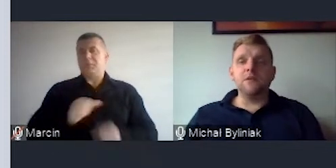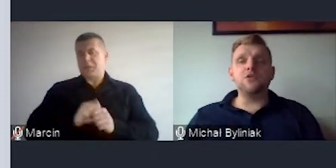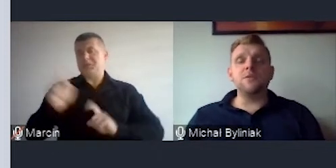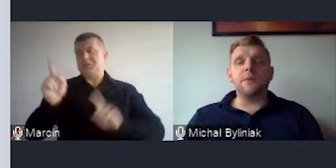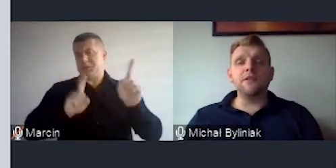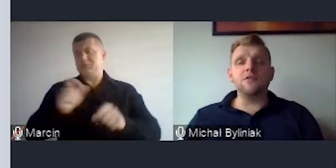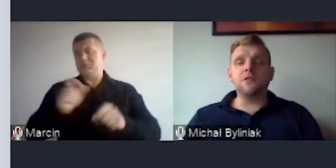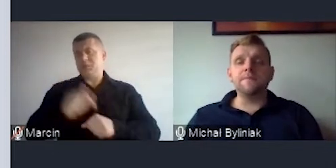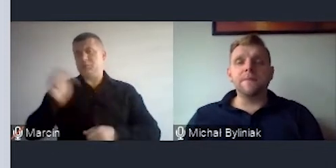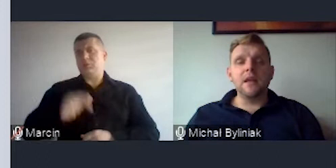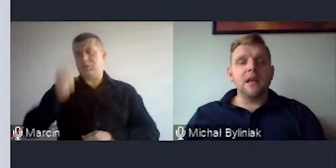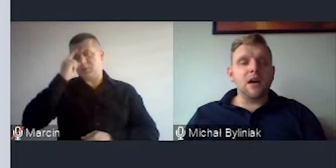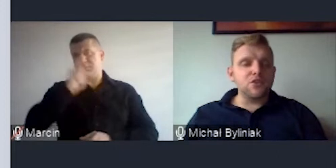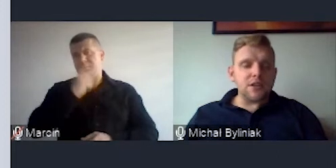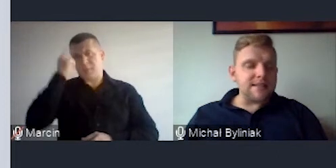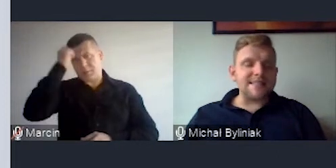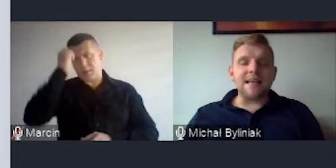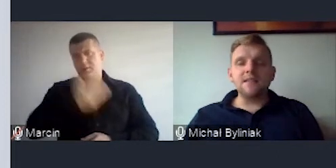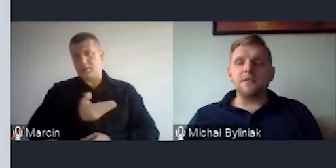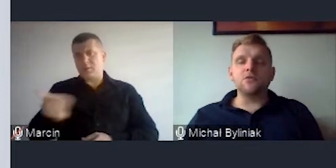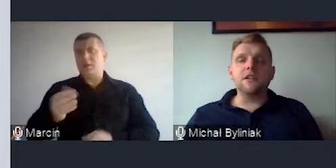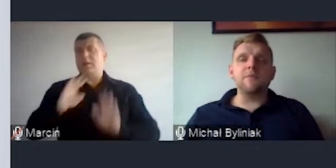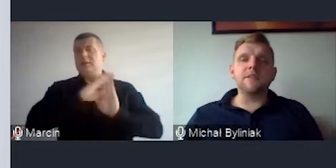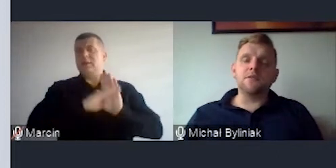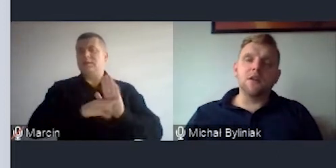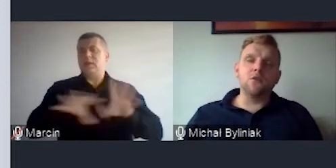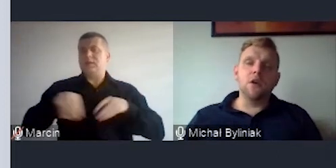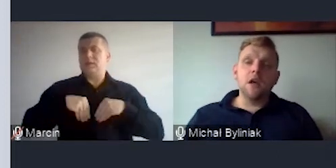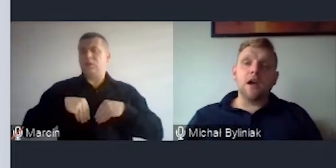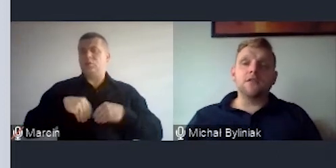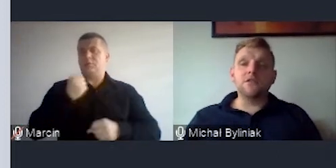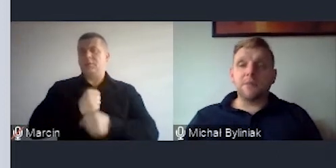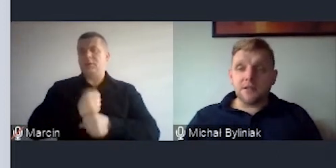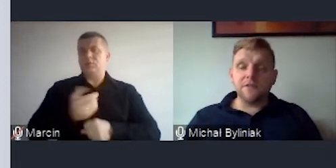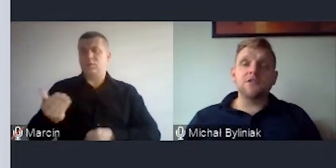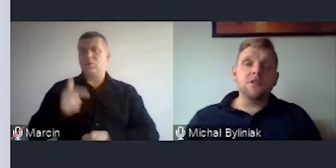Musicie pamiętać o tym, że zasady zatrudnienia personelu to specyficzny